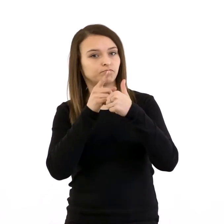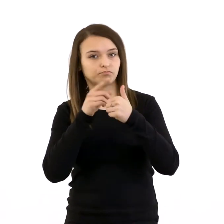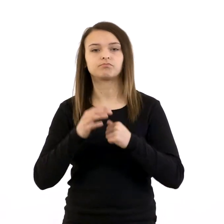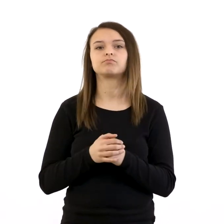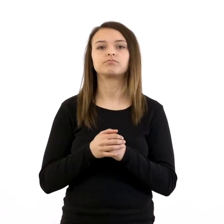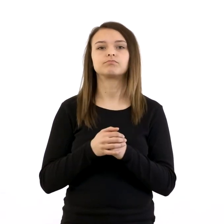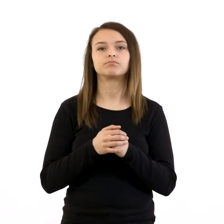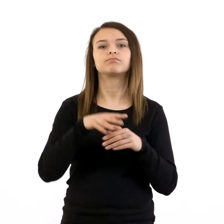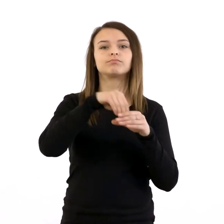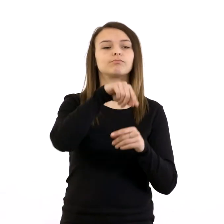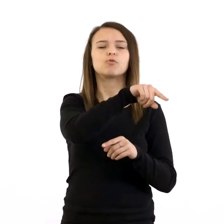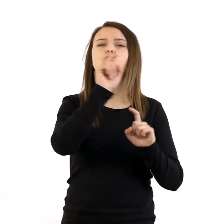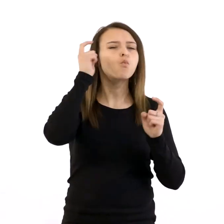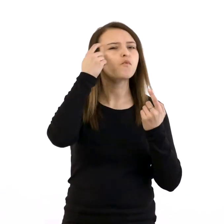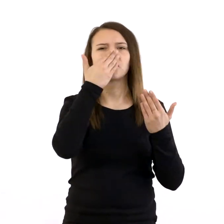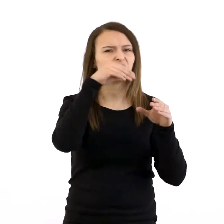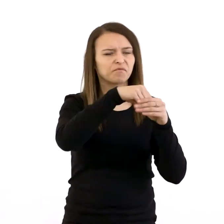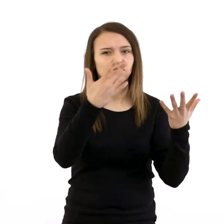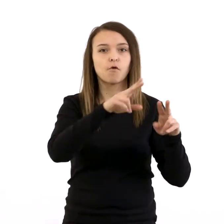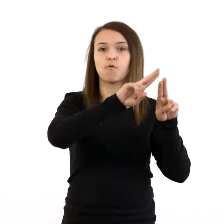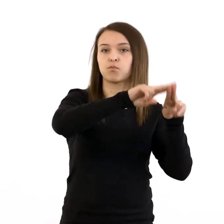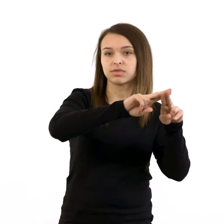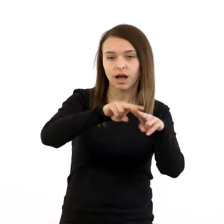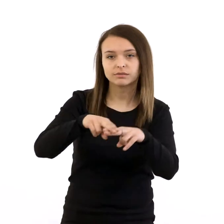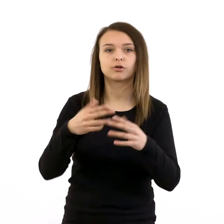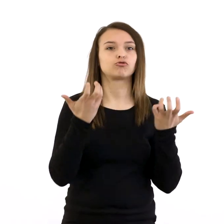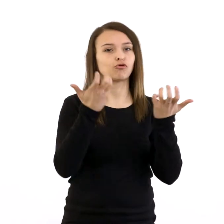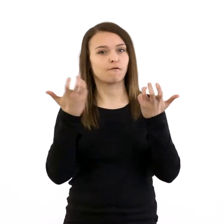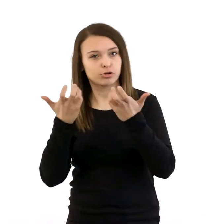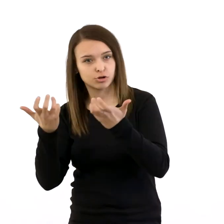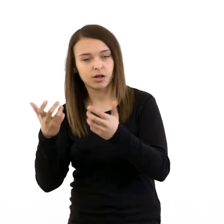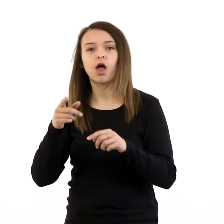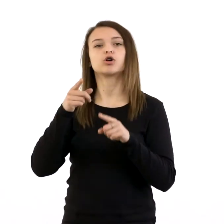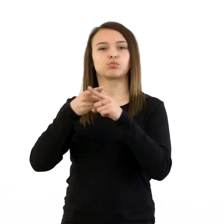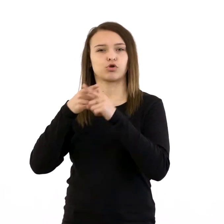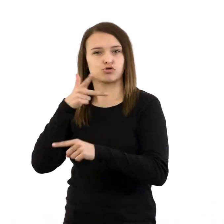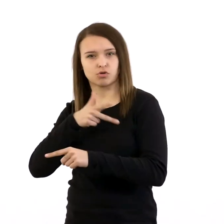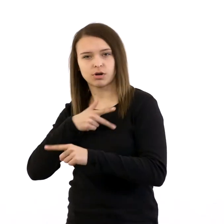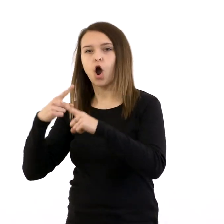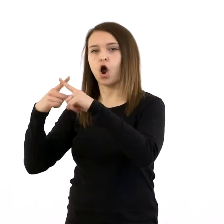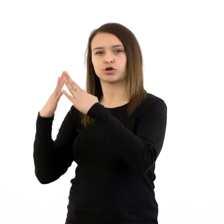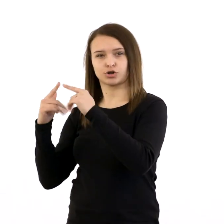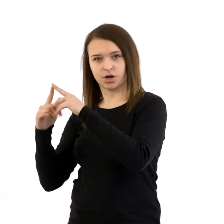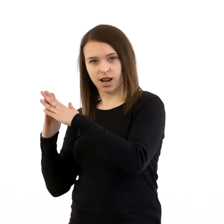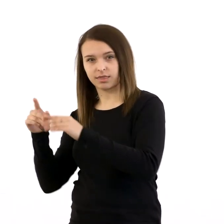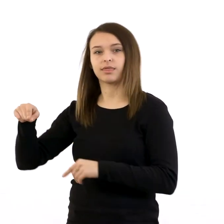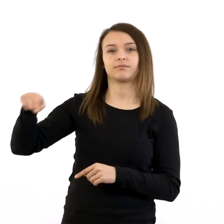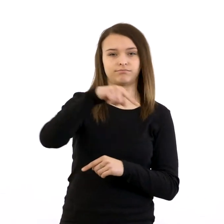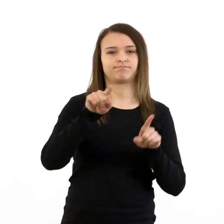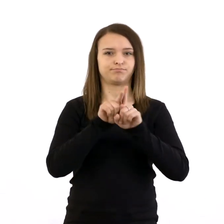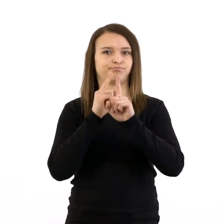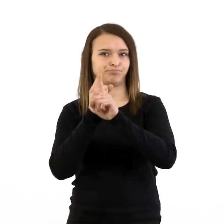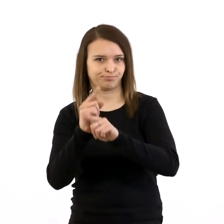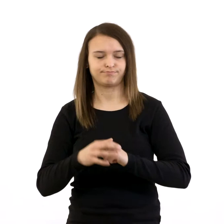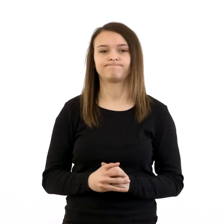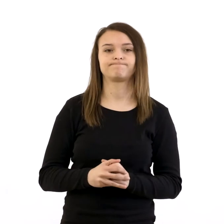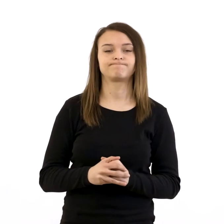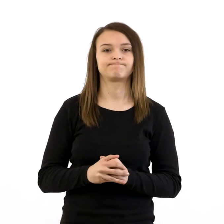Ogólnie rzecz biorąc, są to głównie fundacje, stowarzyszenia, spółdzielnie socjalne i kościelne osoby prawne oraz inne osoby prawne, które mają powyższe cechy.